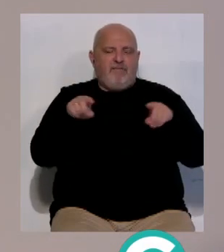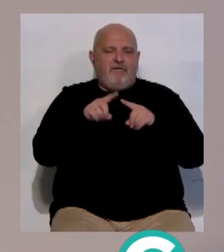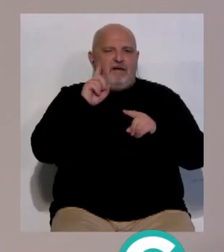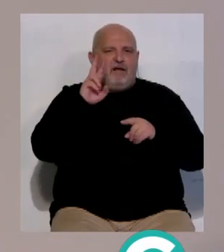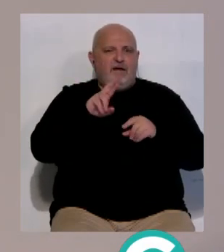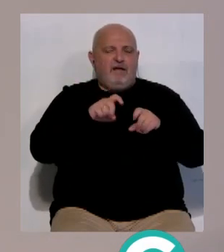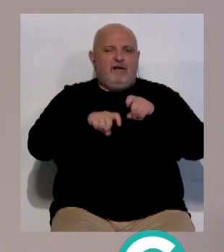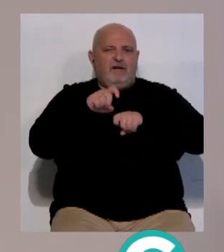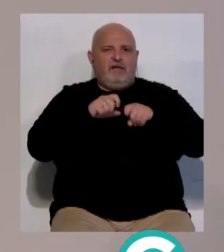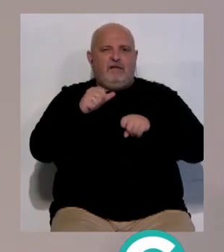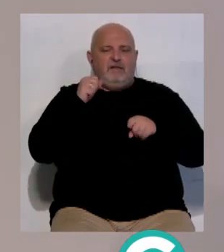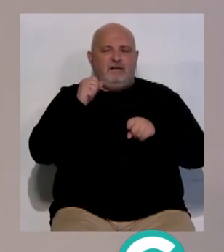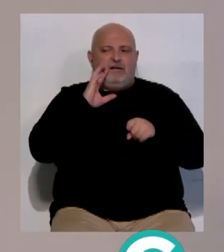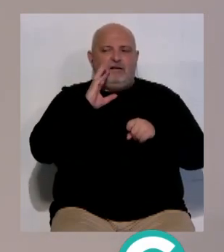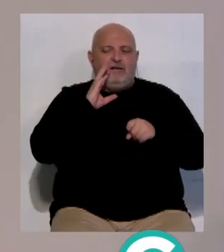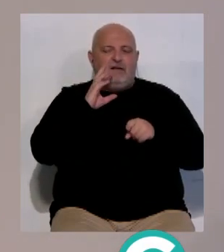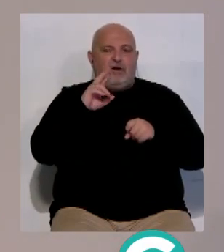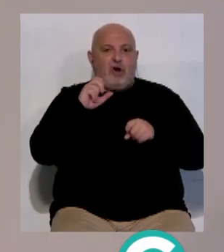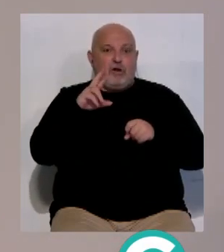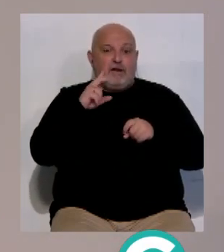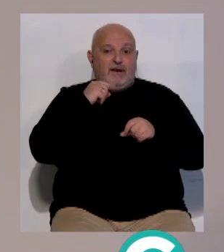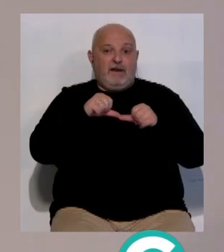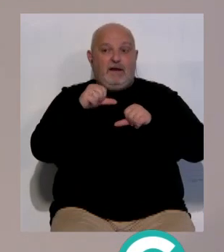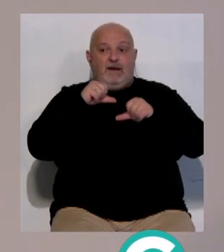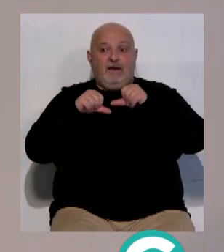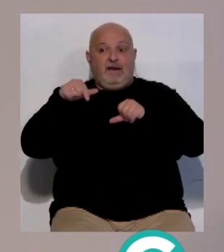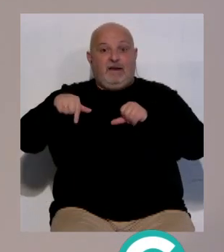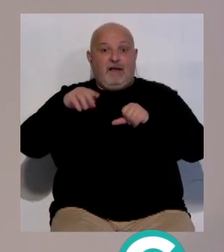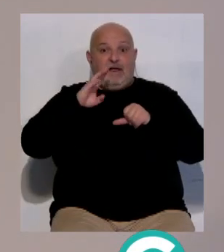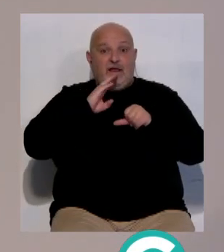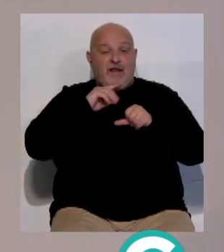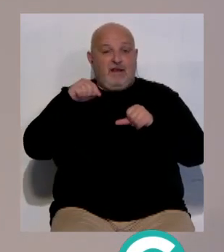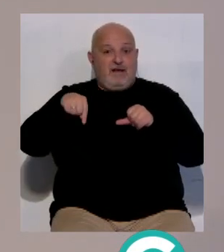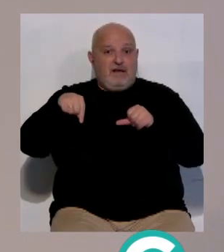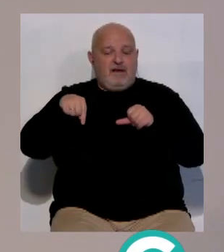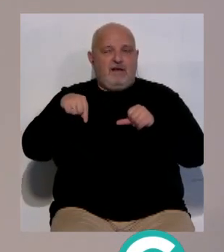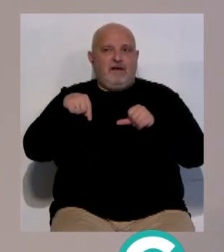atrás recuperar la acción de Roger y si no ha recuperado la acción de Roger H tiene que decirle